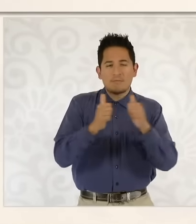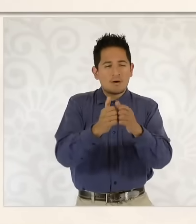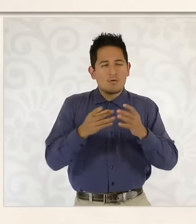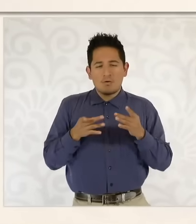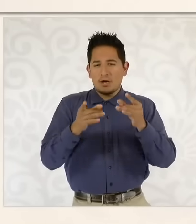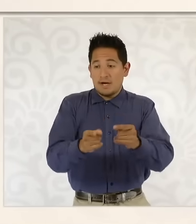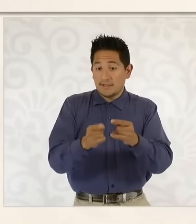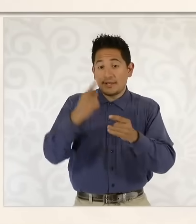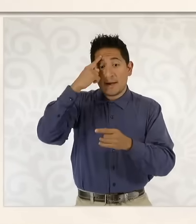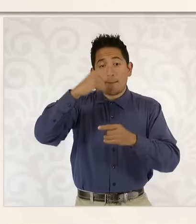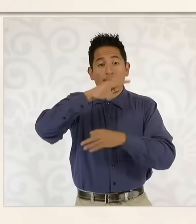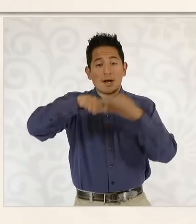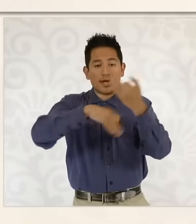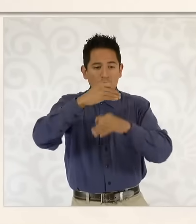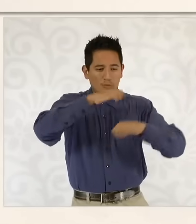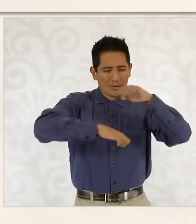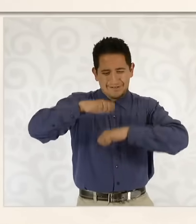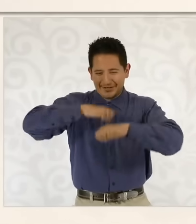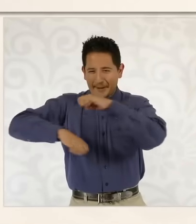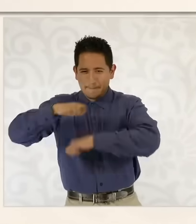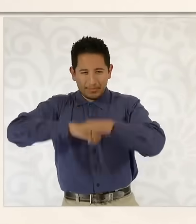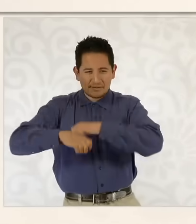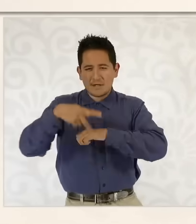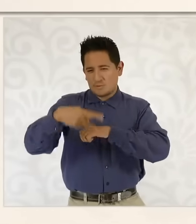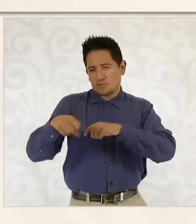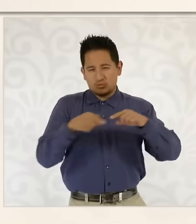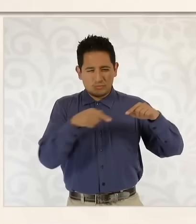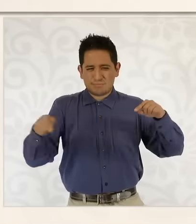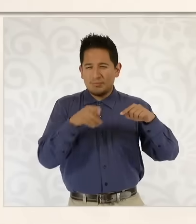blindando a los corredores industriales para poder atender el requerimiento de desarrollo. Son 90